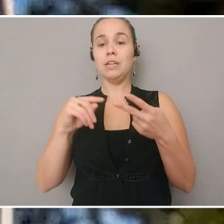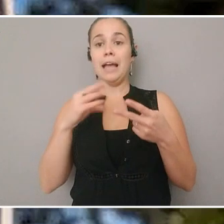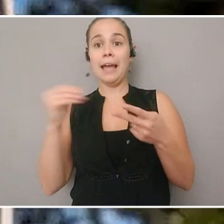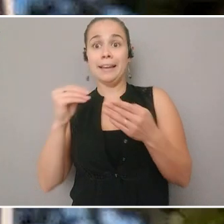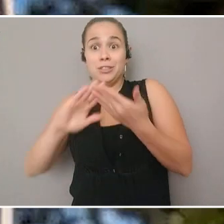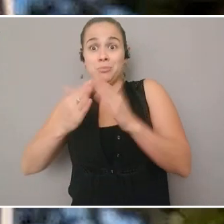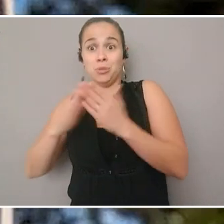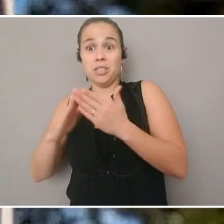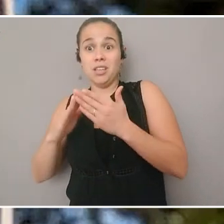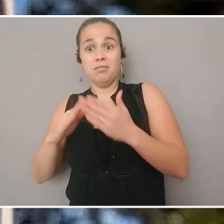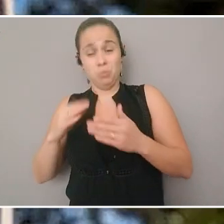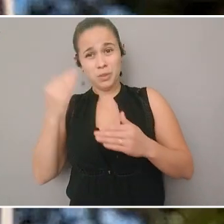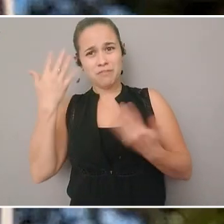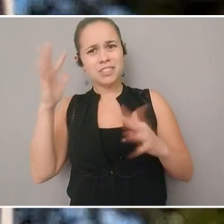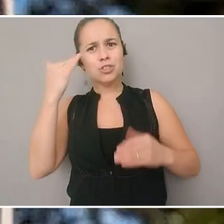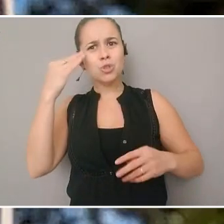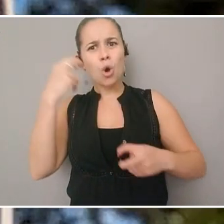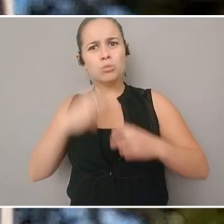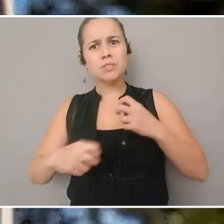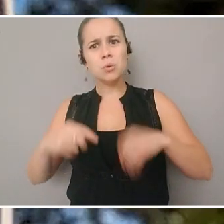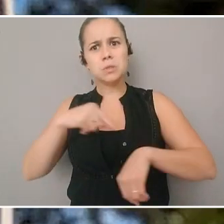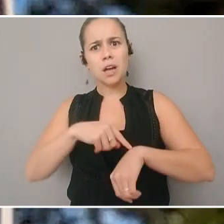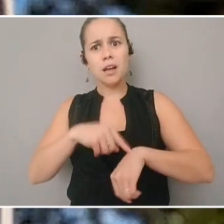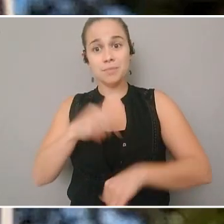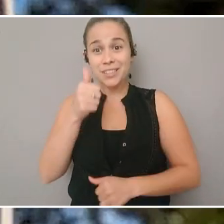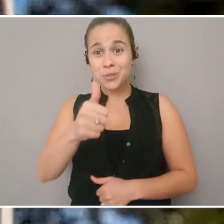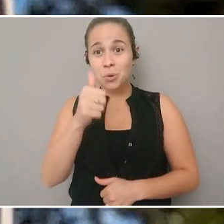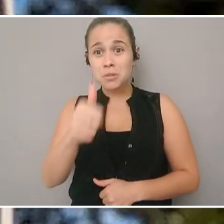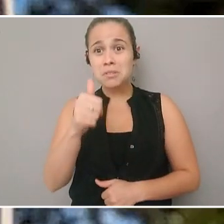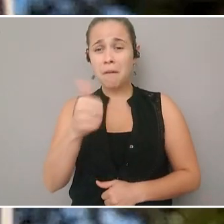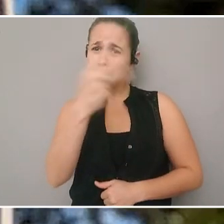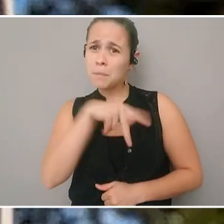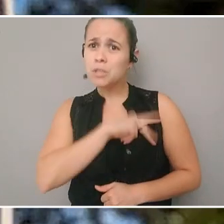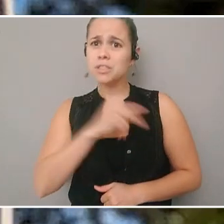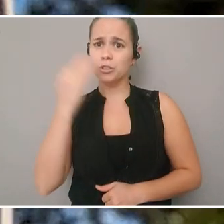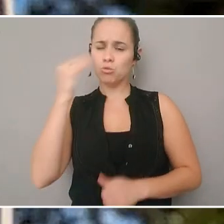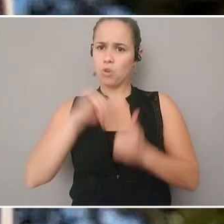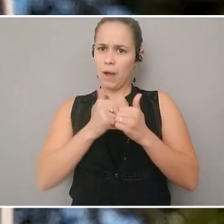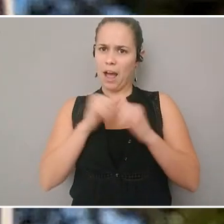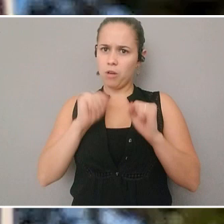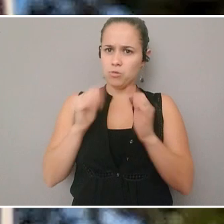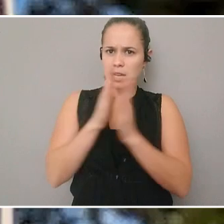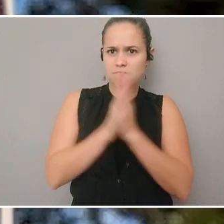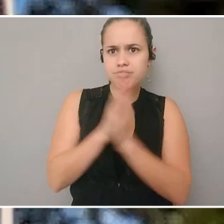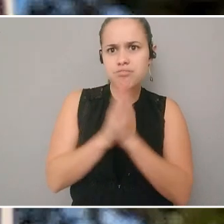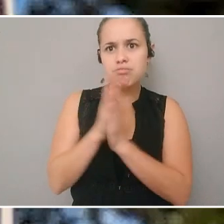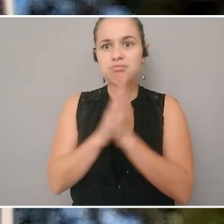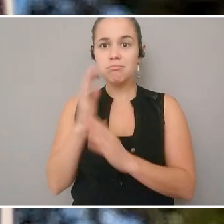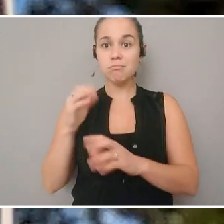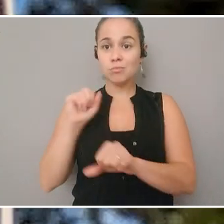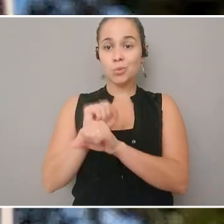saben trabajar duro y perseverar.